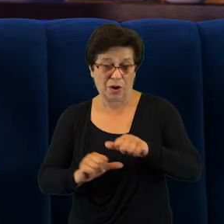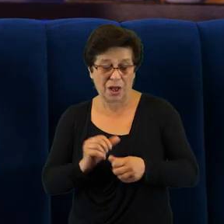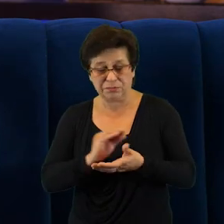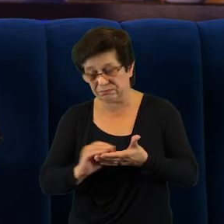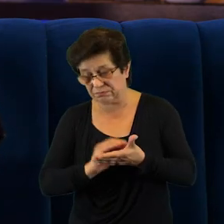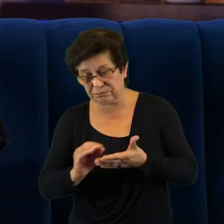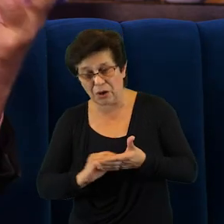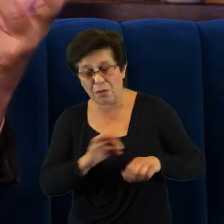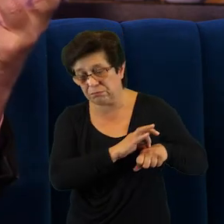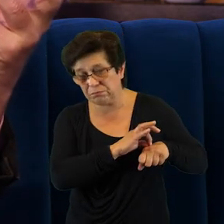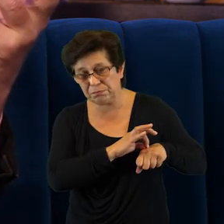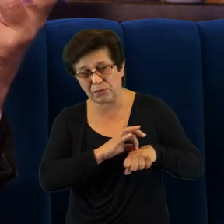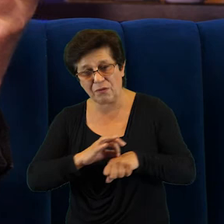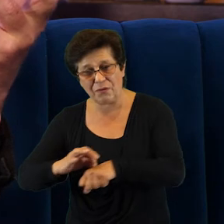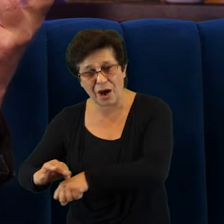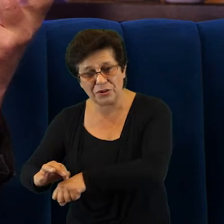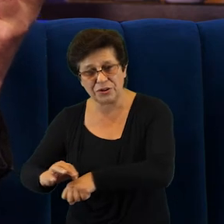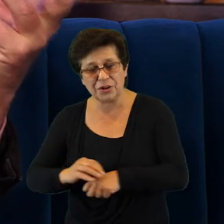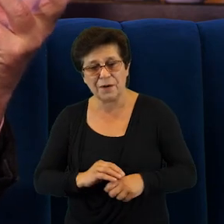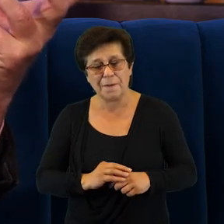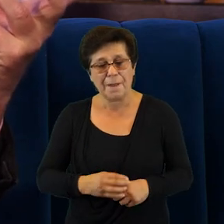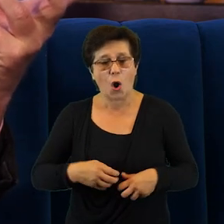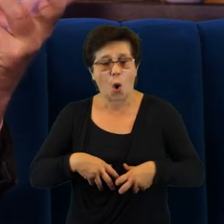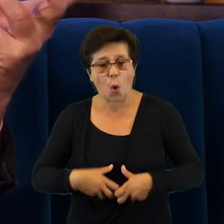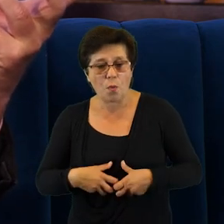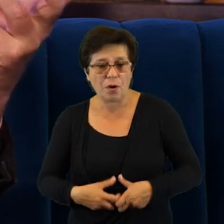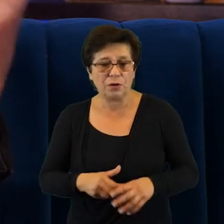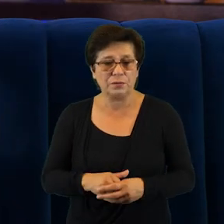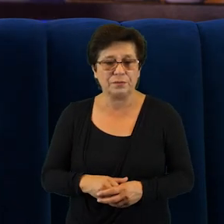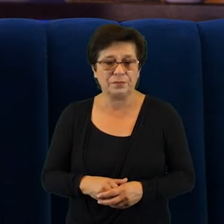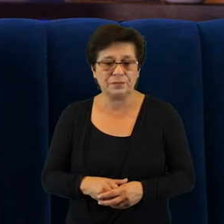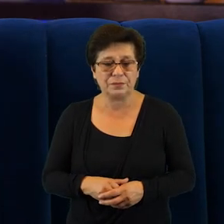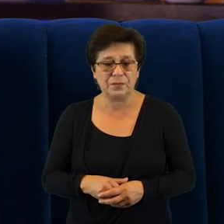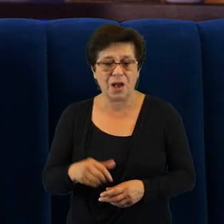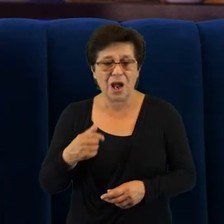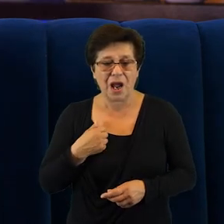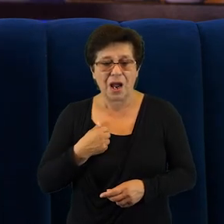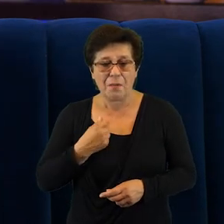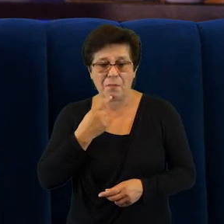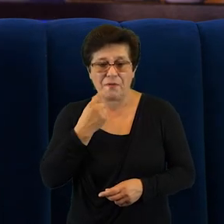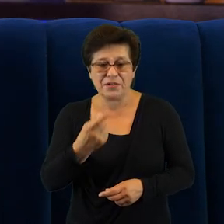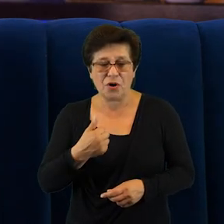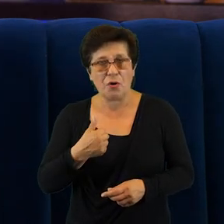prowadzi coweekendową rubrykę humoru i satyry. I on mi kazał sobie na okrągło opowiadać,